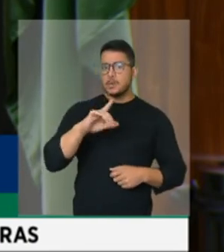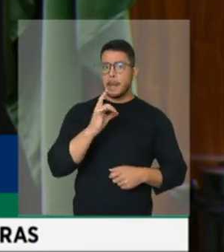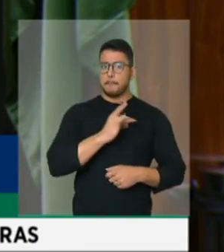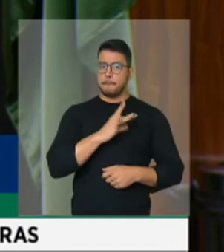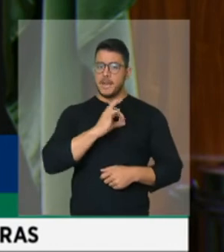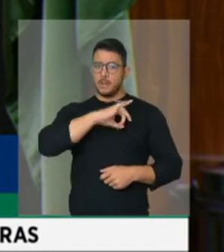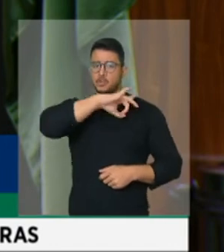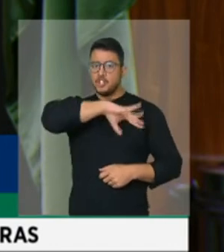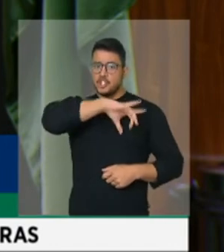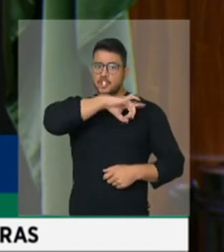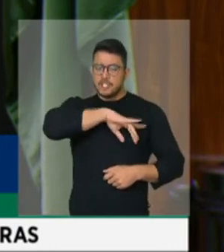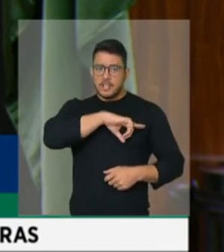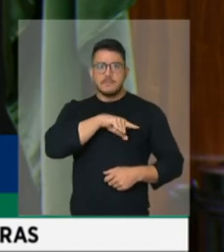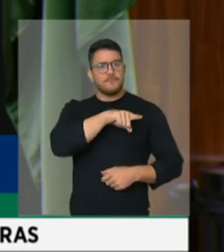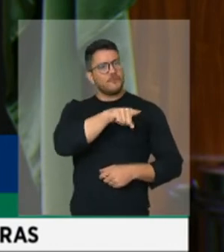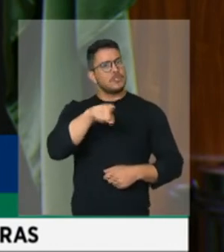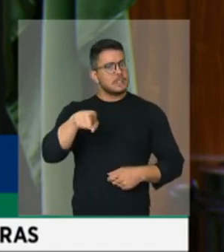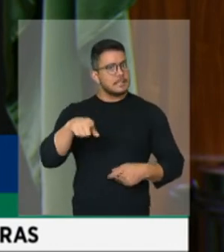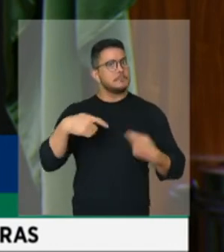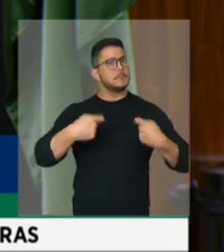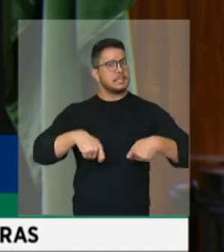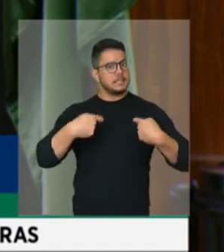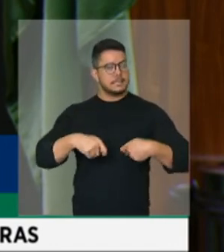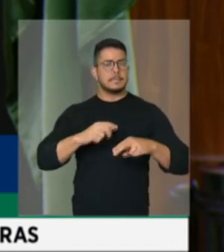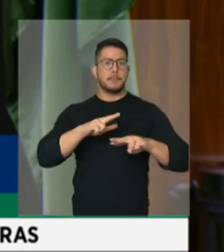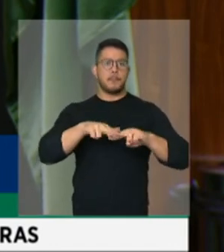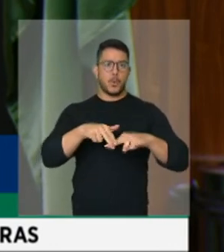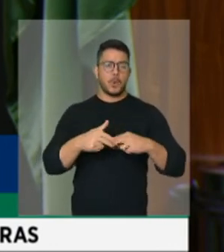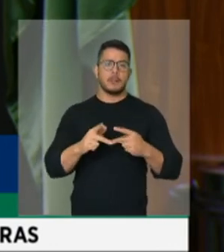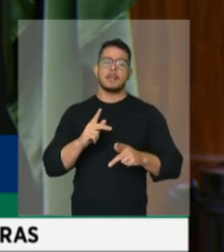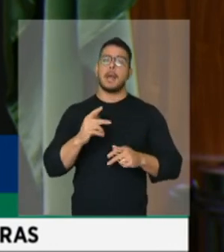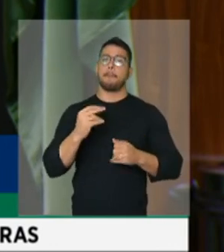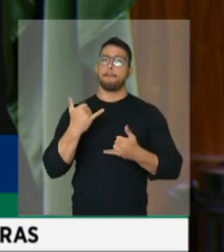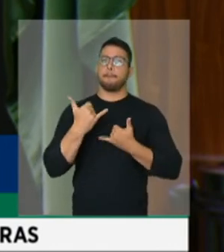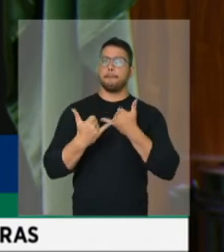DEVIA TER. PORQUE VOCÊS ESTÃO BRINCANDO COM A POPULAÇÃO BRASILEIRA. ESTÃO